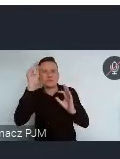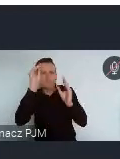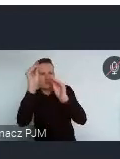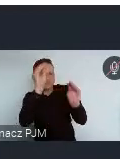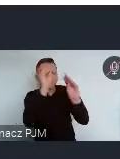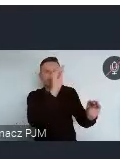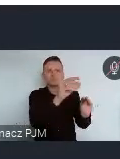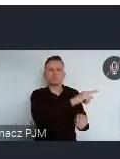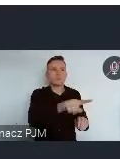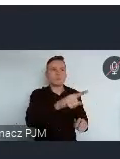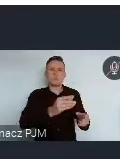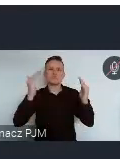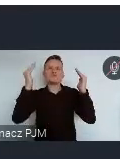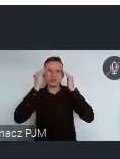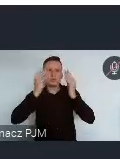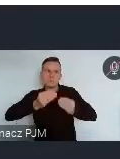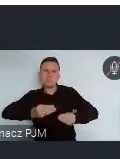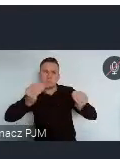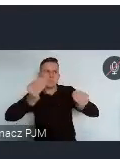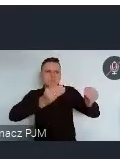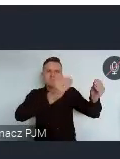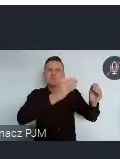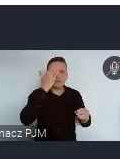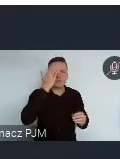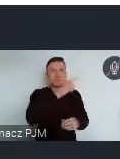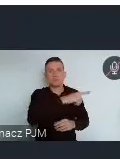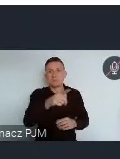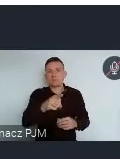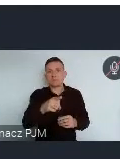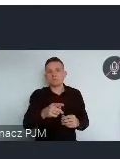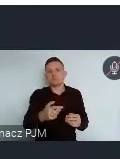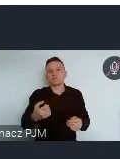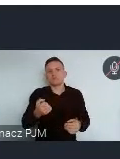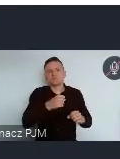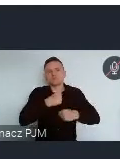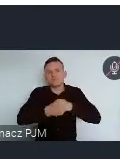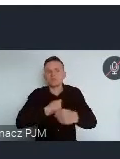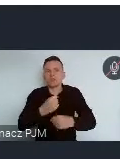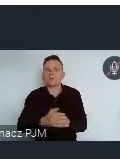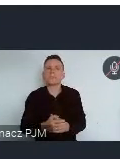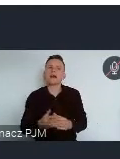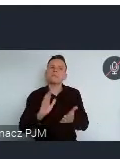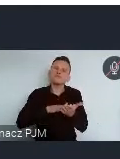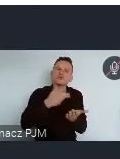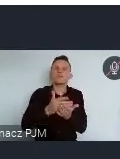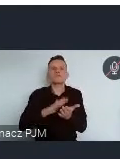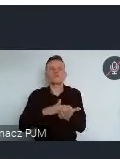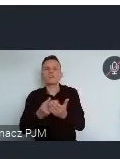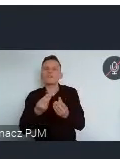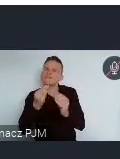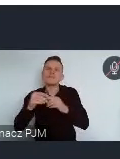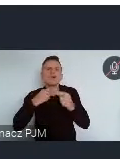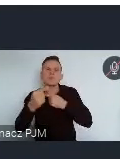A o takich może przykładach większych i mniejszych opowie już pan kierownik Bernard Piskorz,